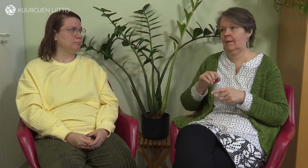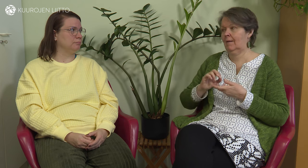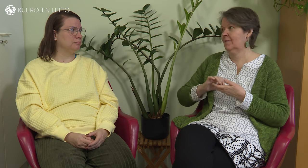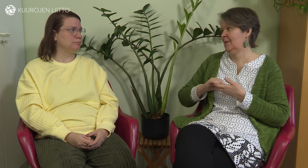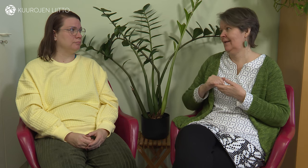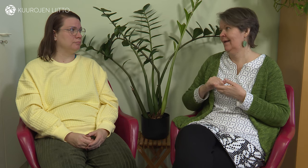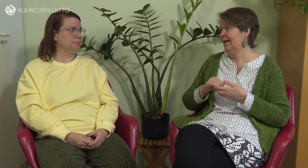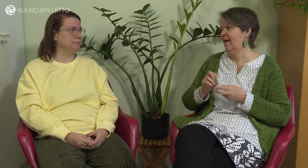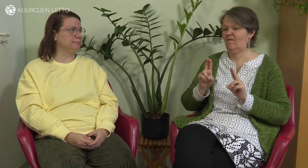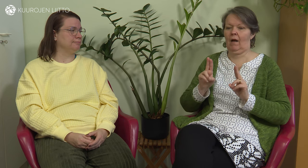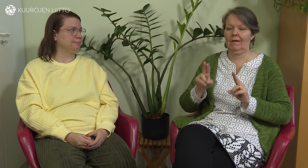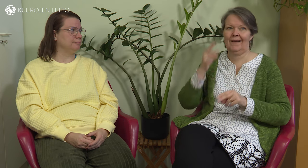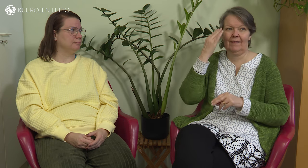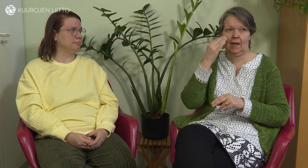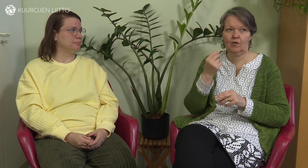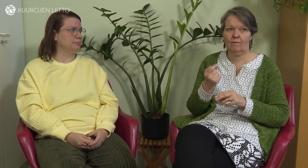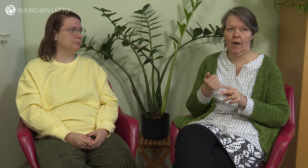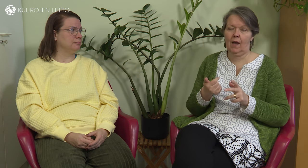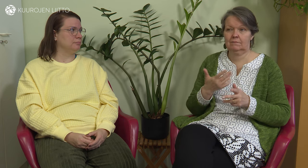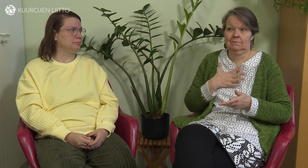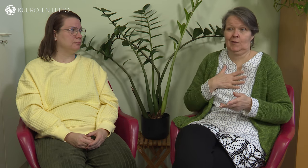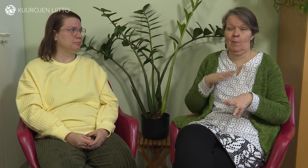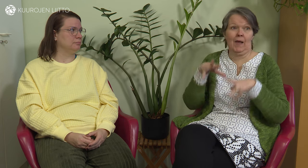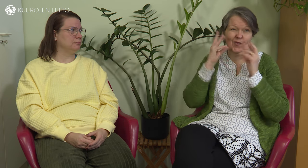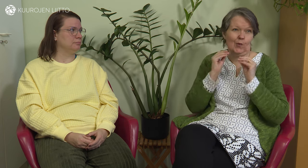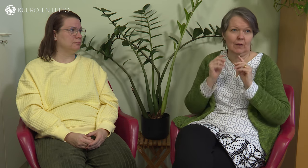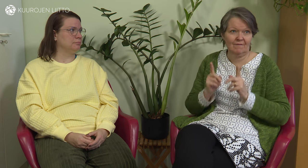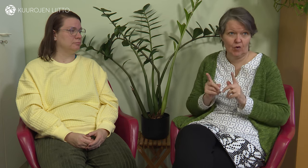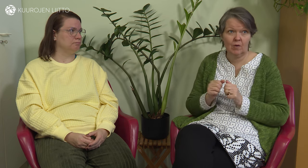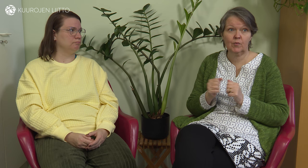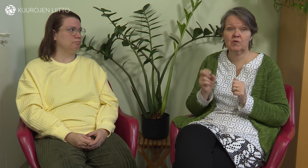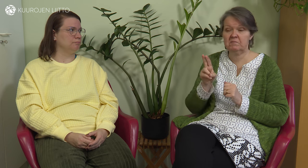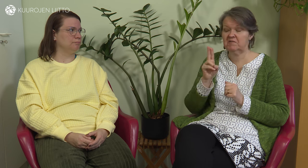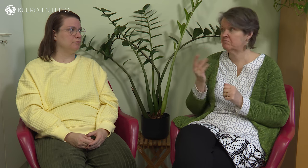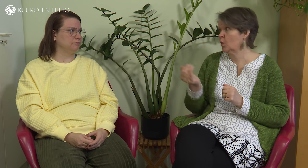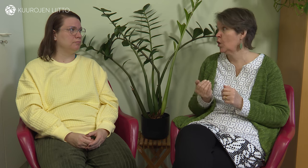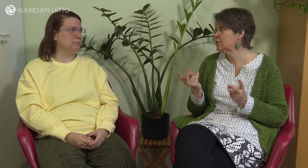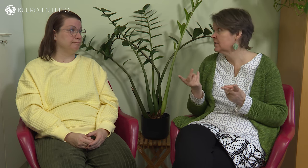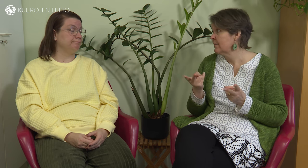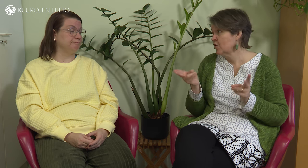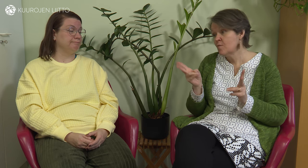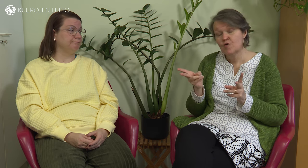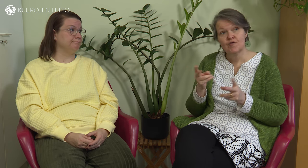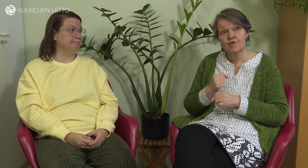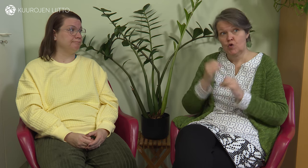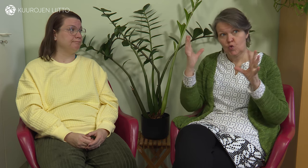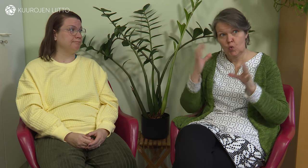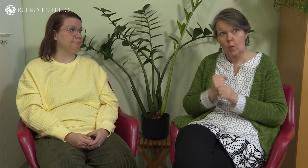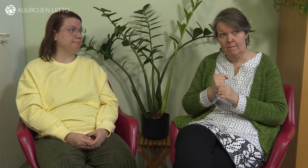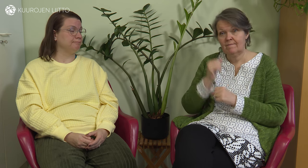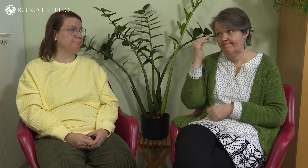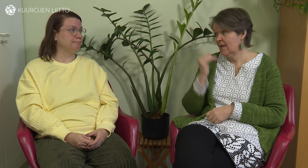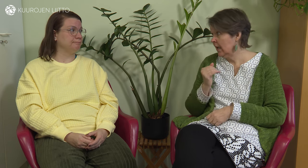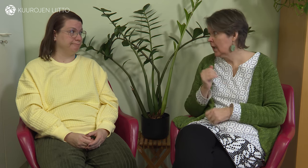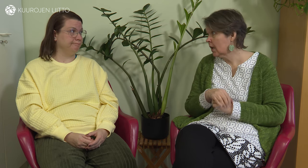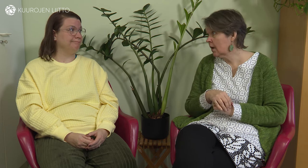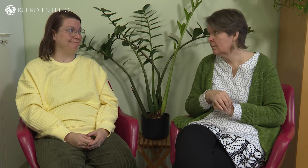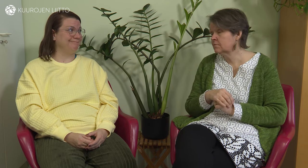Tämä ei ole ihan virallista tietoa, mutta olen ymmärtänyt että sellainen Zoom-ilta on tulossa.